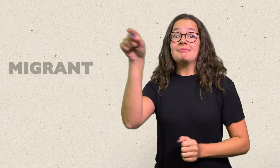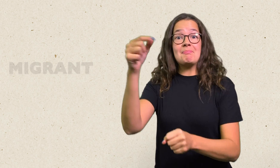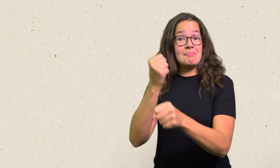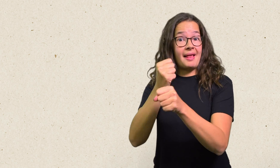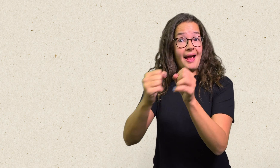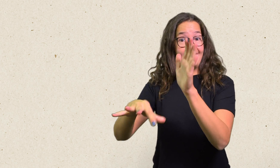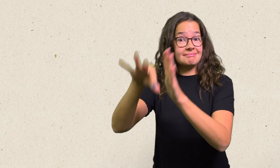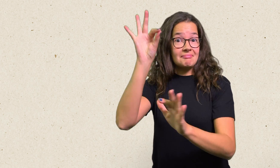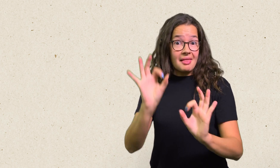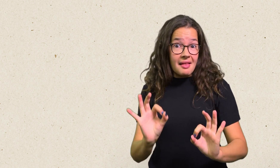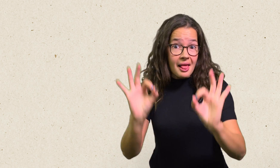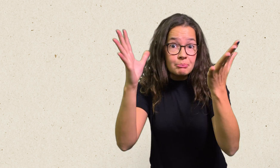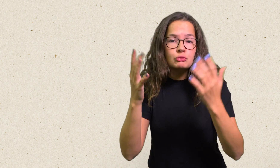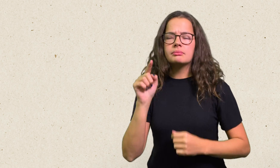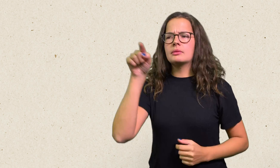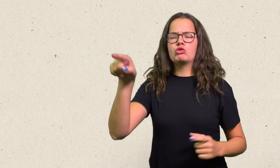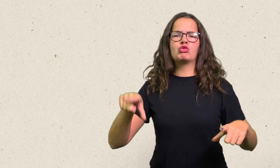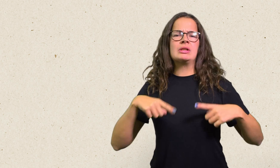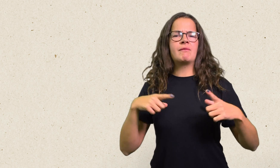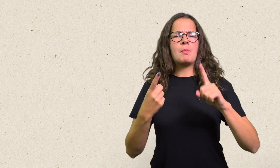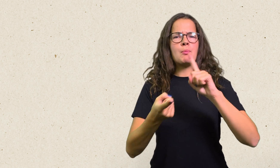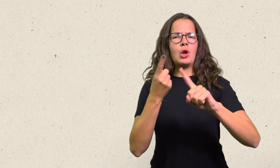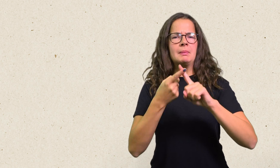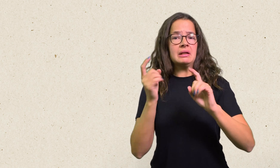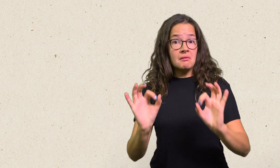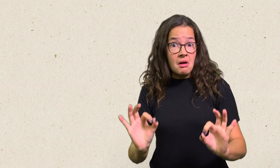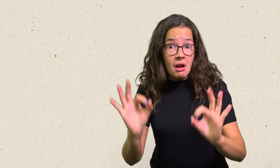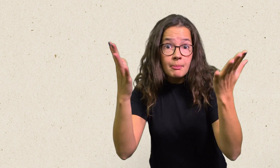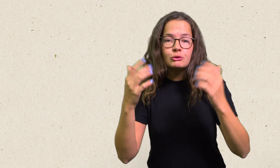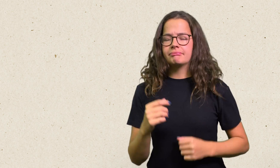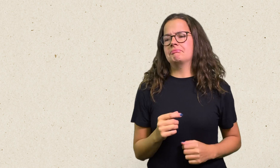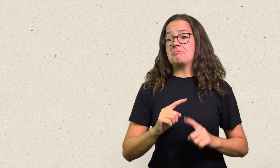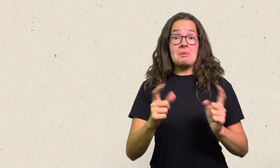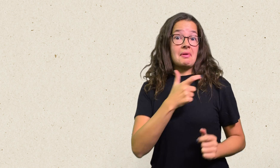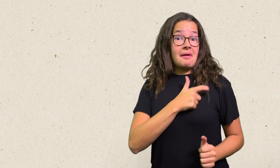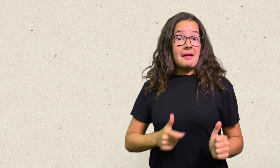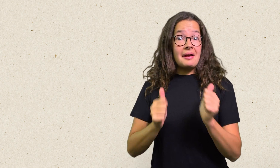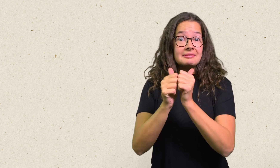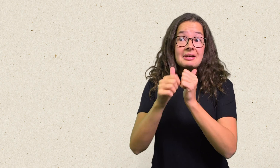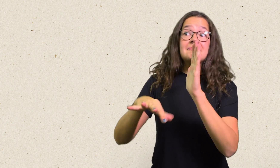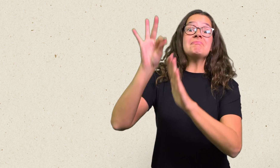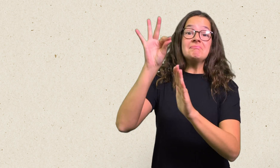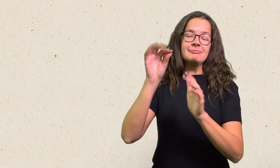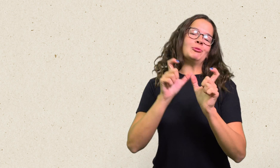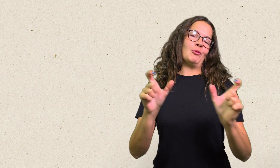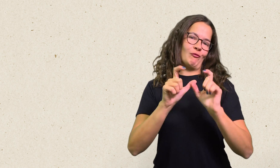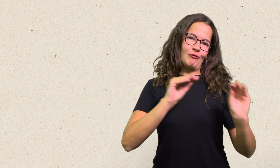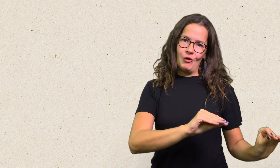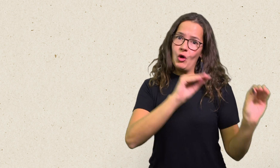Mohli najít lepší práci. Nebo lepší podmínky pro život. Nebo se mohli zamilovat.